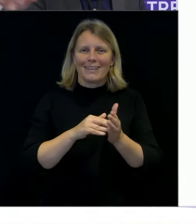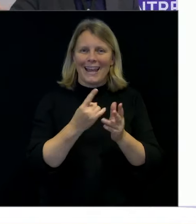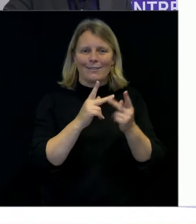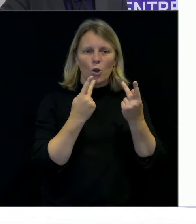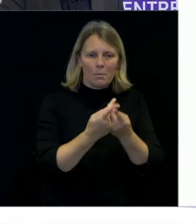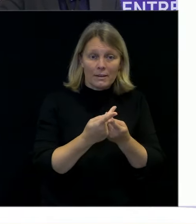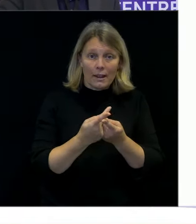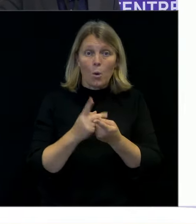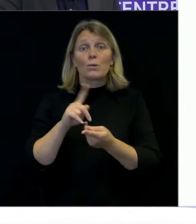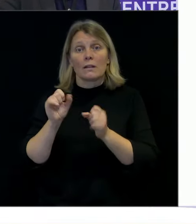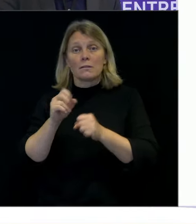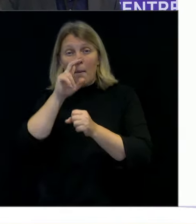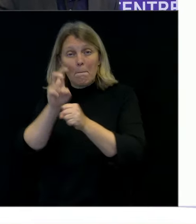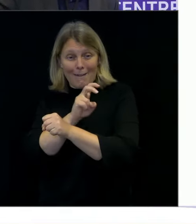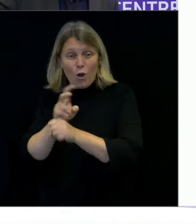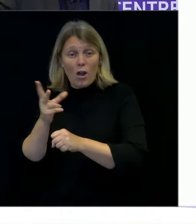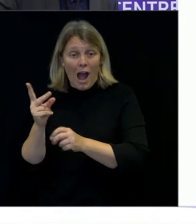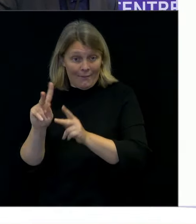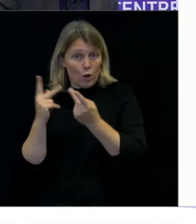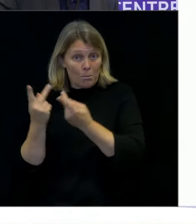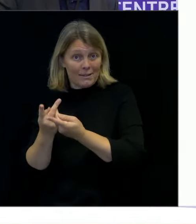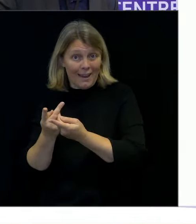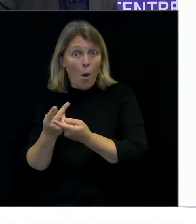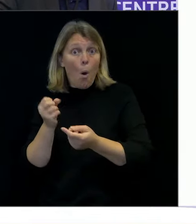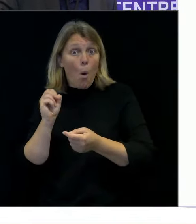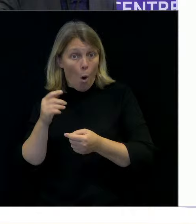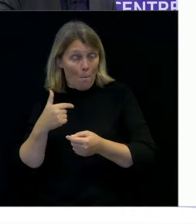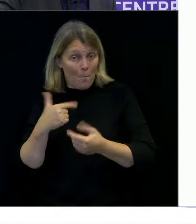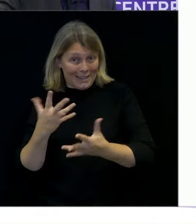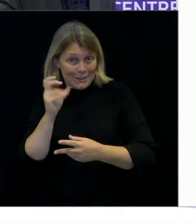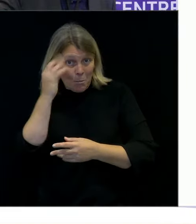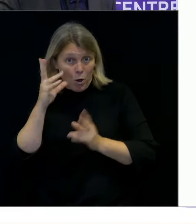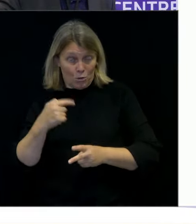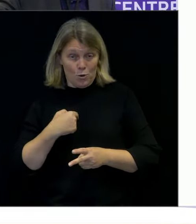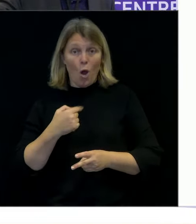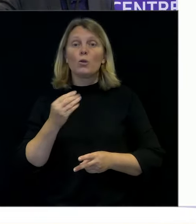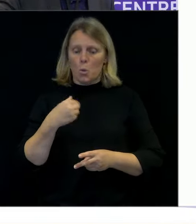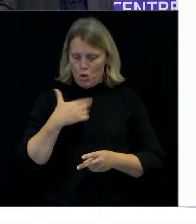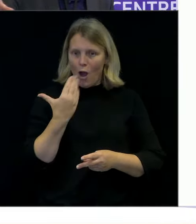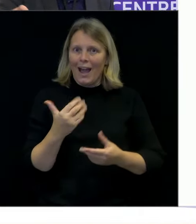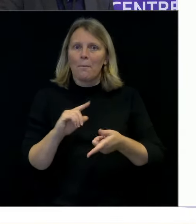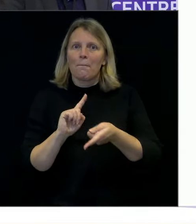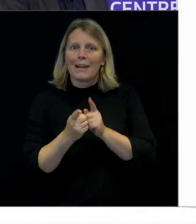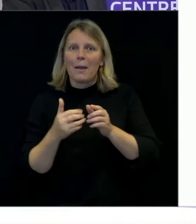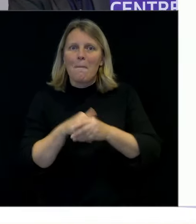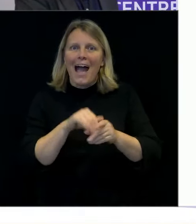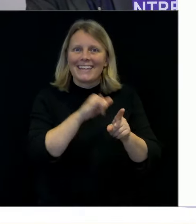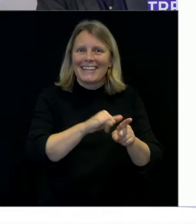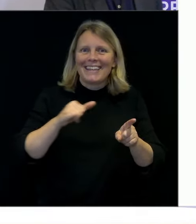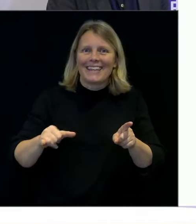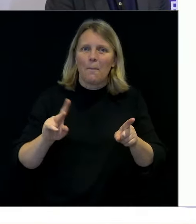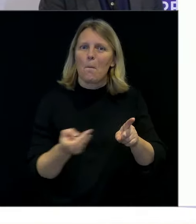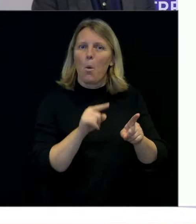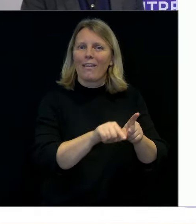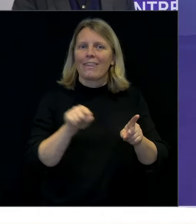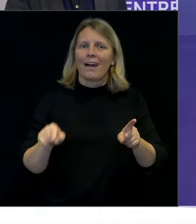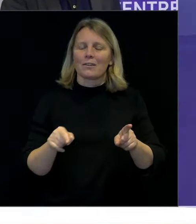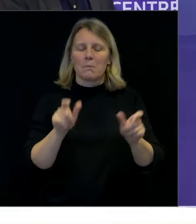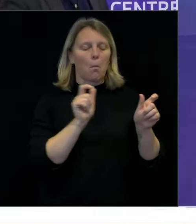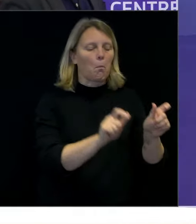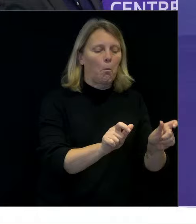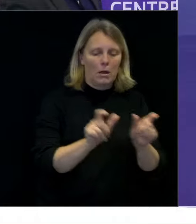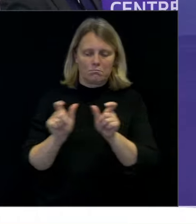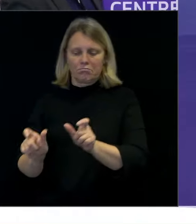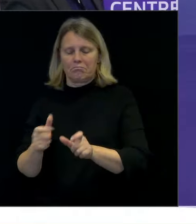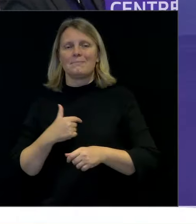liason, då fattas ett beslut i ena kommitten och bevakar den andra.